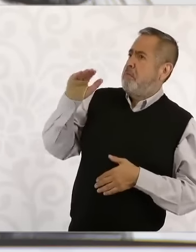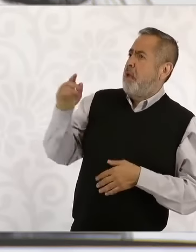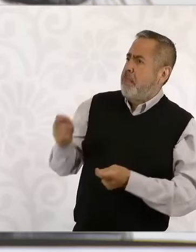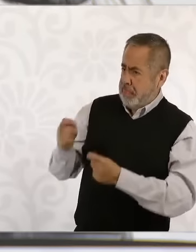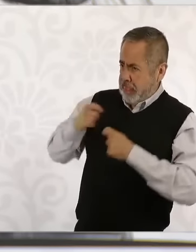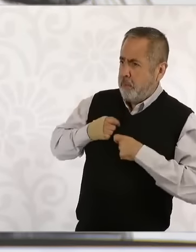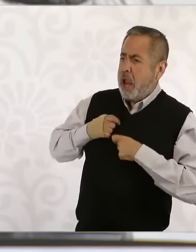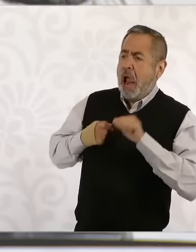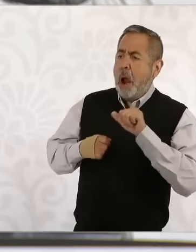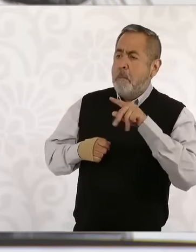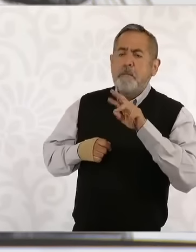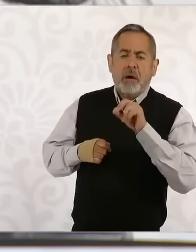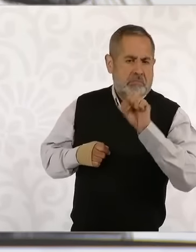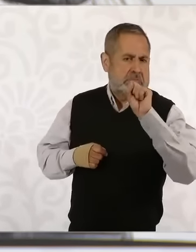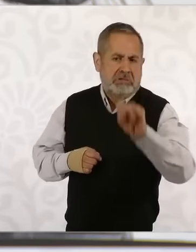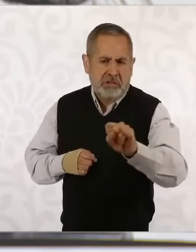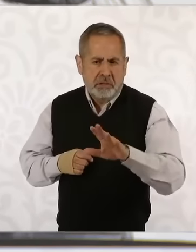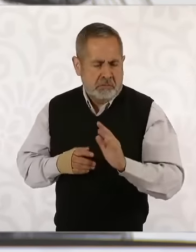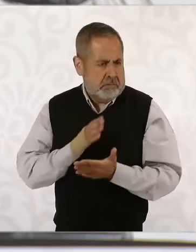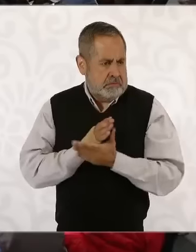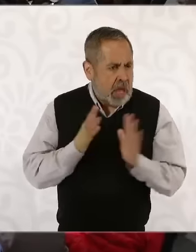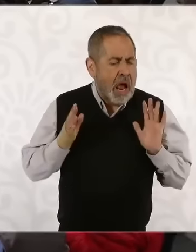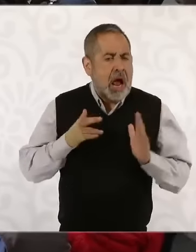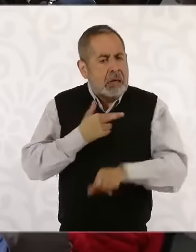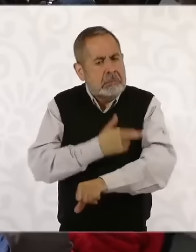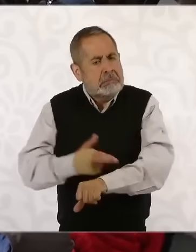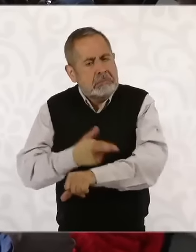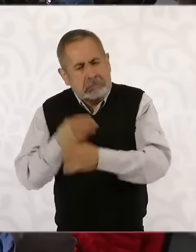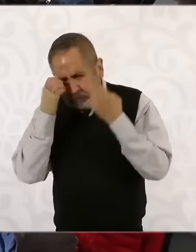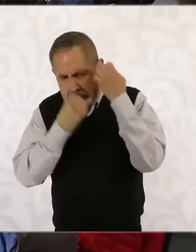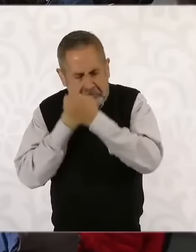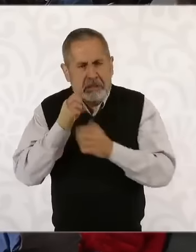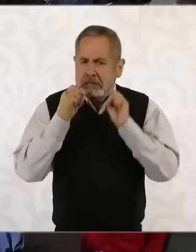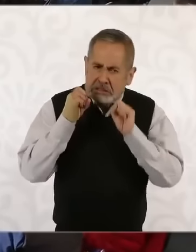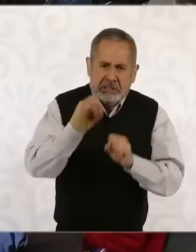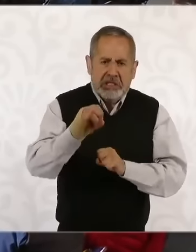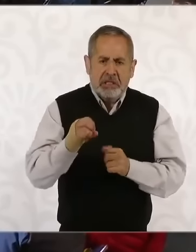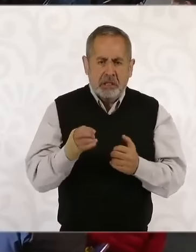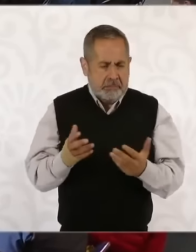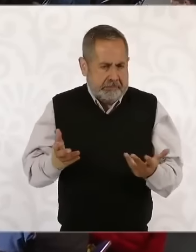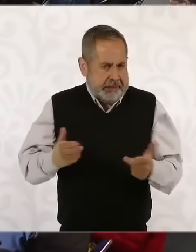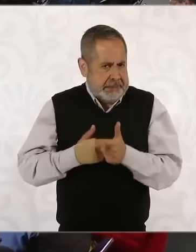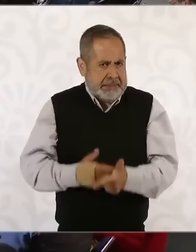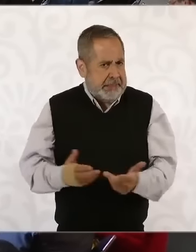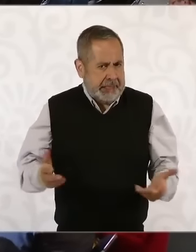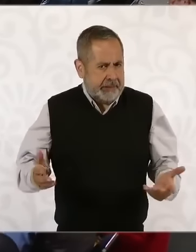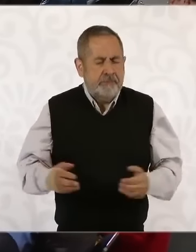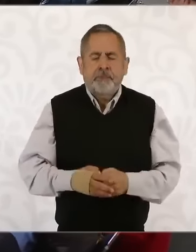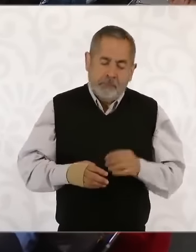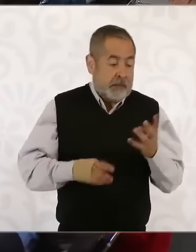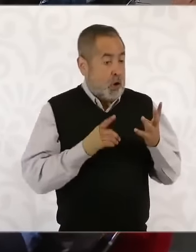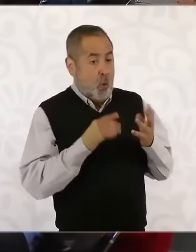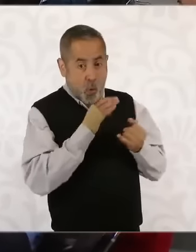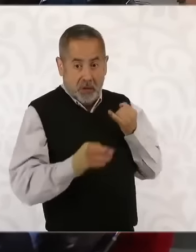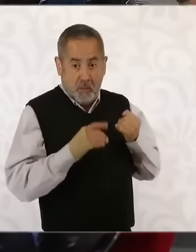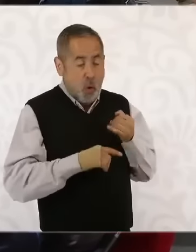la suspensión. Y el último aspecto que me parece muy importante, que sí ha preocupado por razones